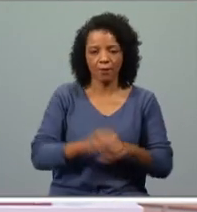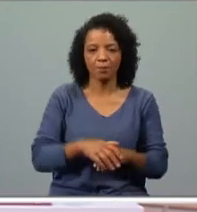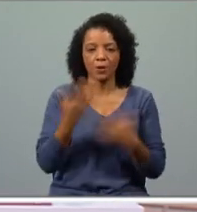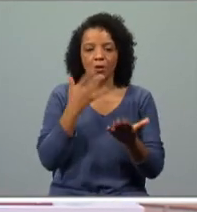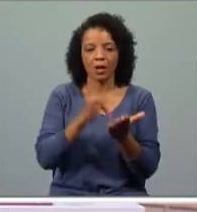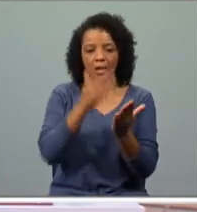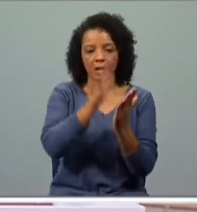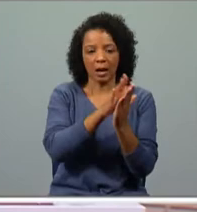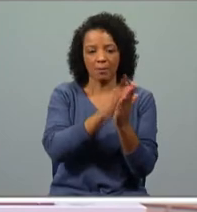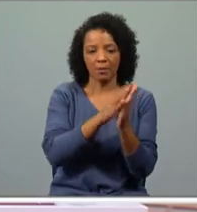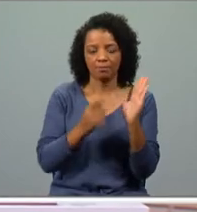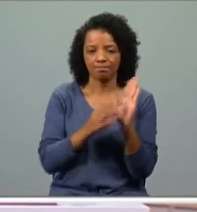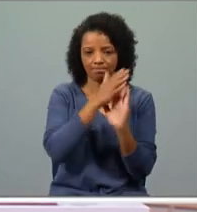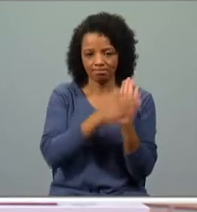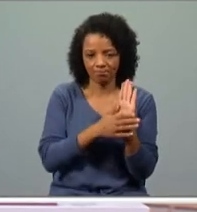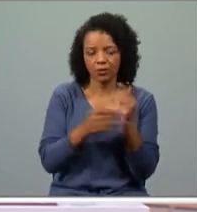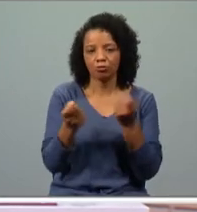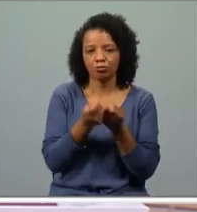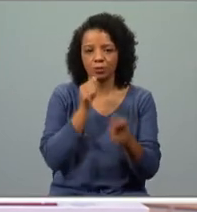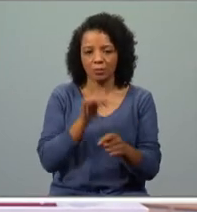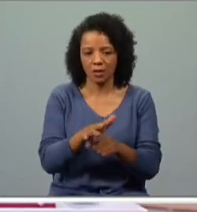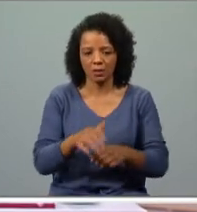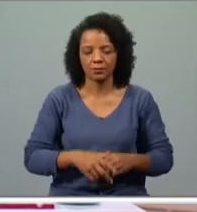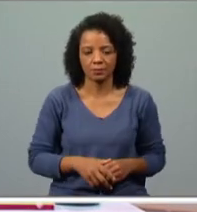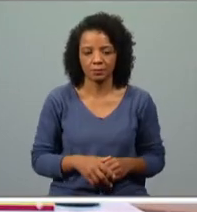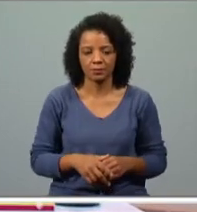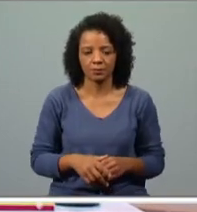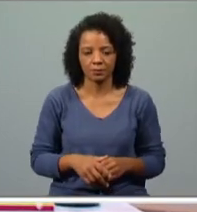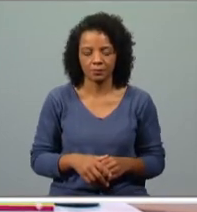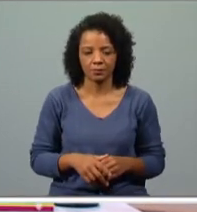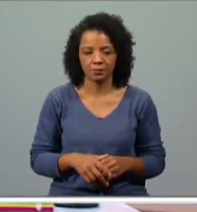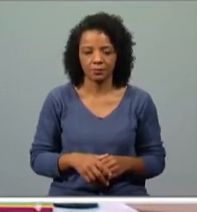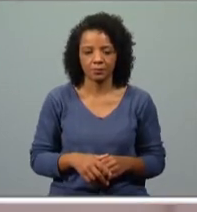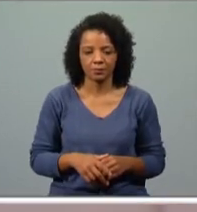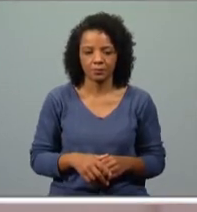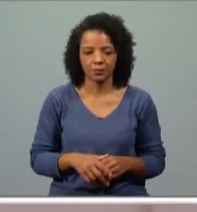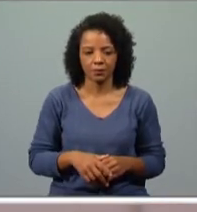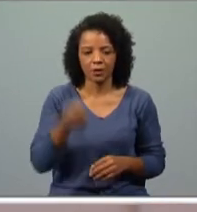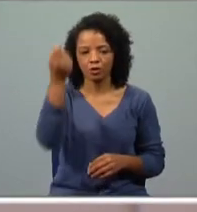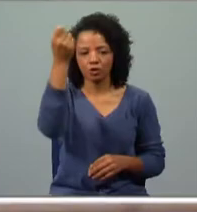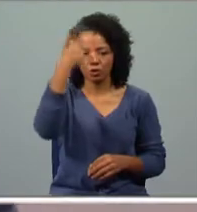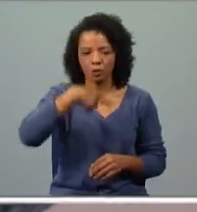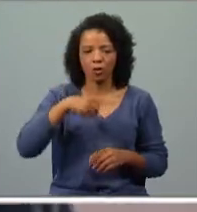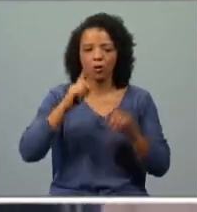capa eles junto ao Mar I E então como é que começa esta história 我在海邊掩護他們那麼這個故事是如何開始的